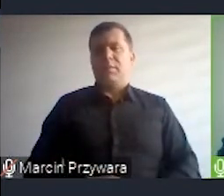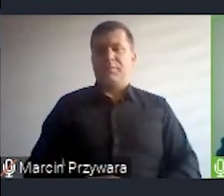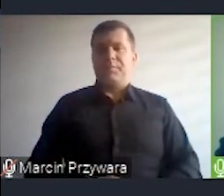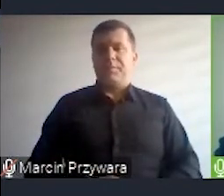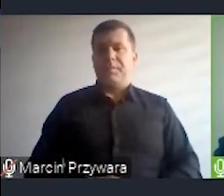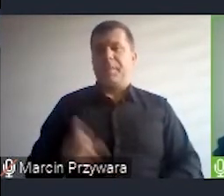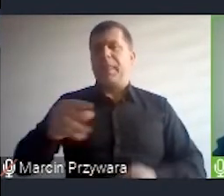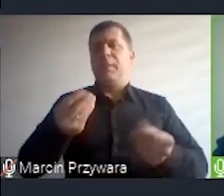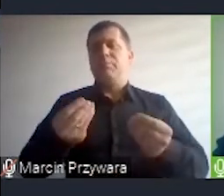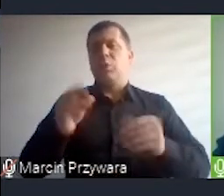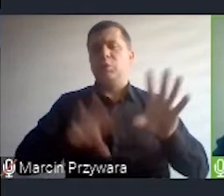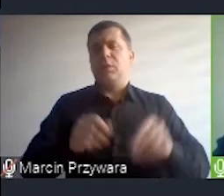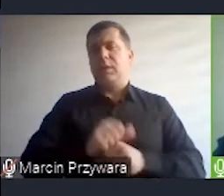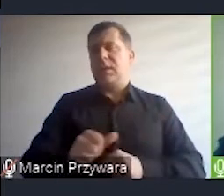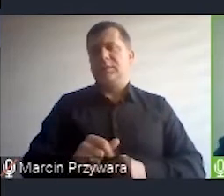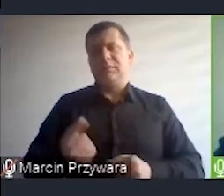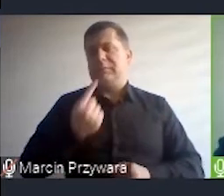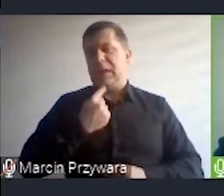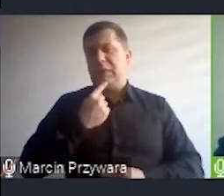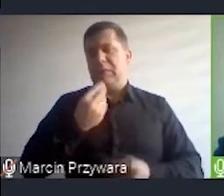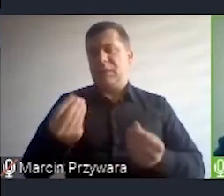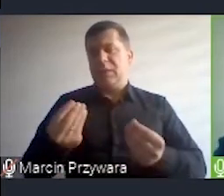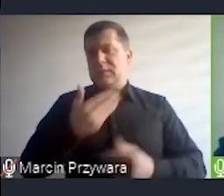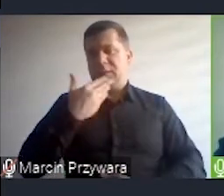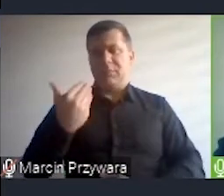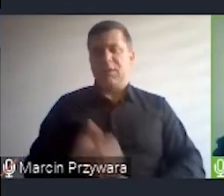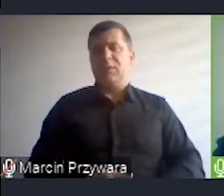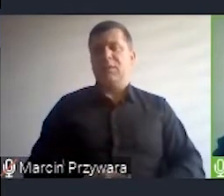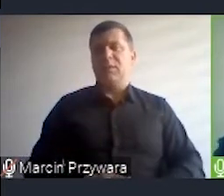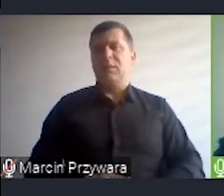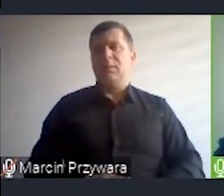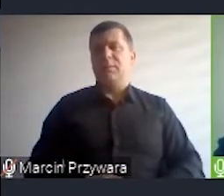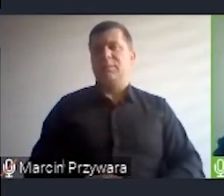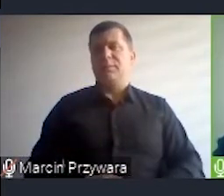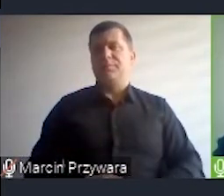te budżety raczej nie są mocno bogate w organizacjach pozarządowych,